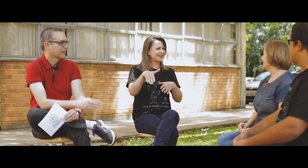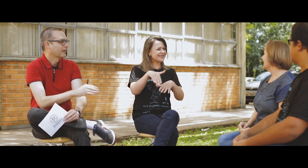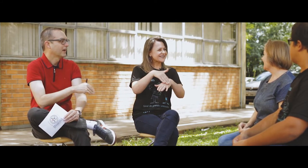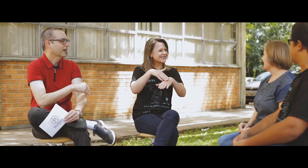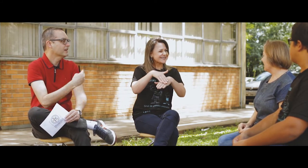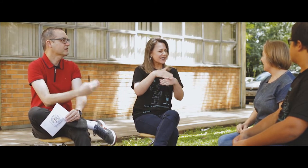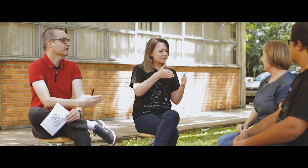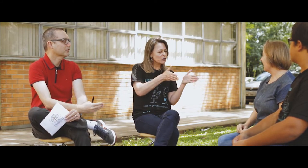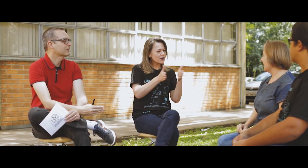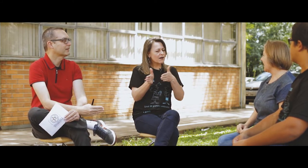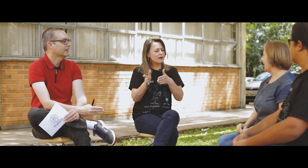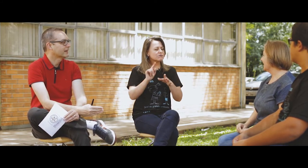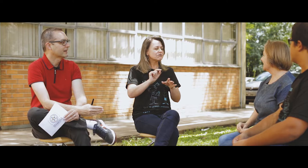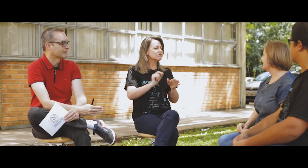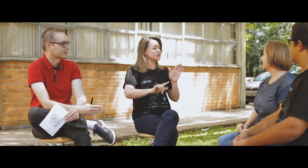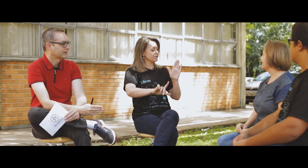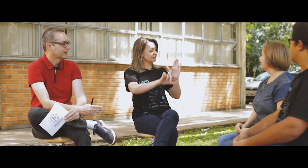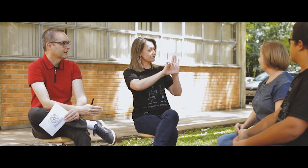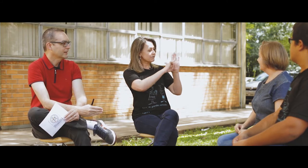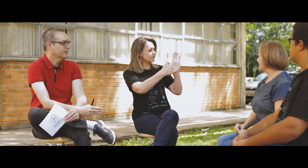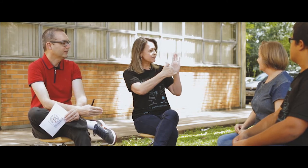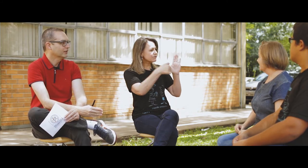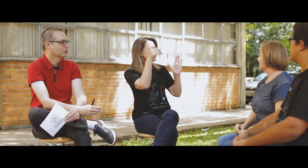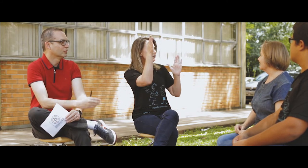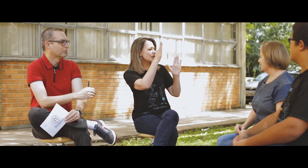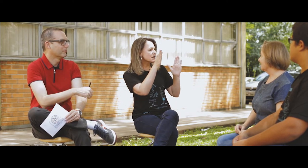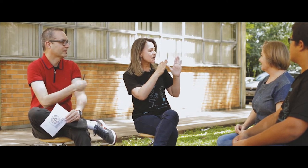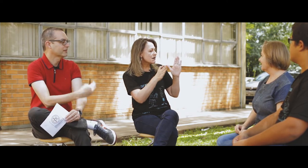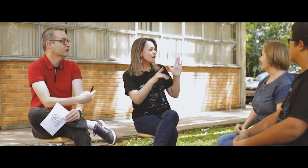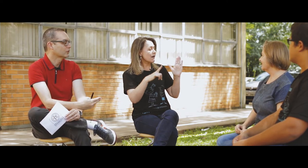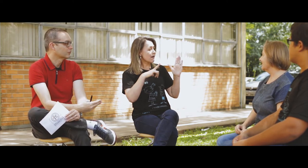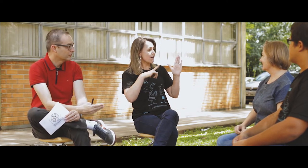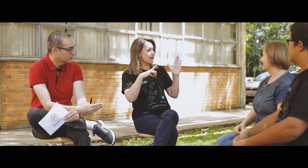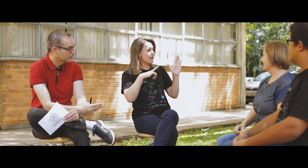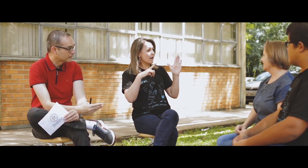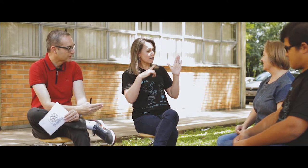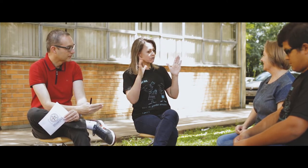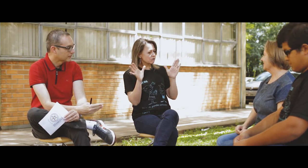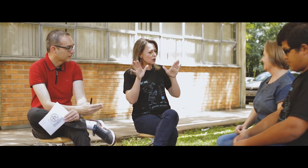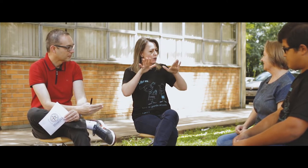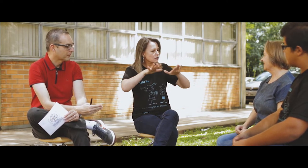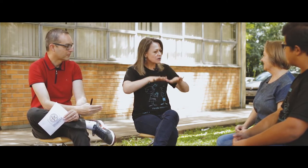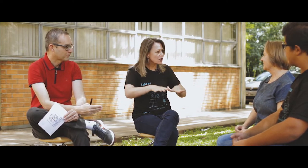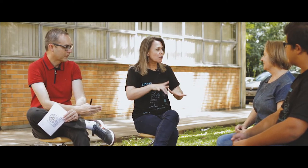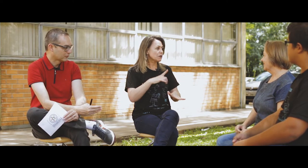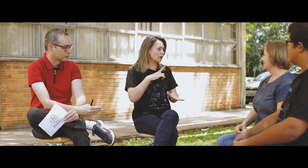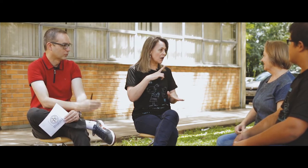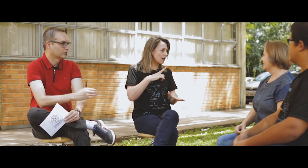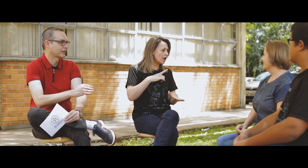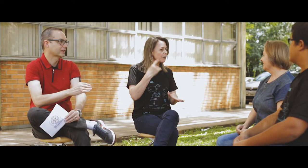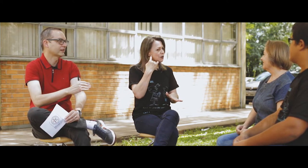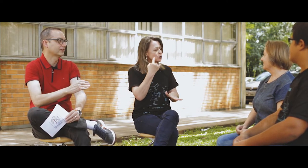A legislação brasileira tem sido bastante inclusiva para os surdos? Ela tem